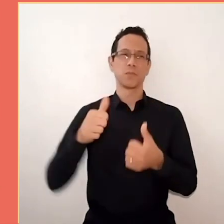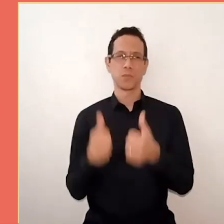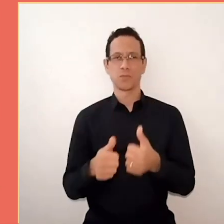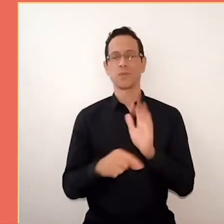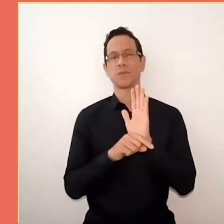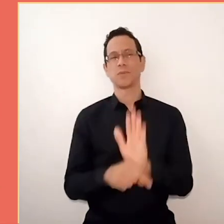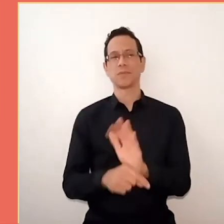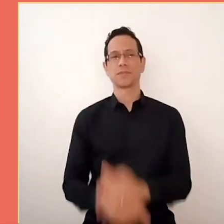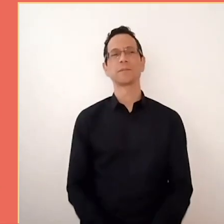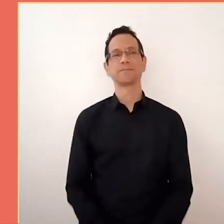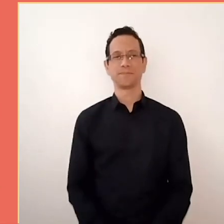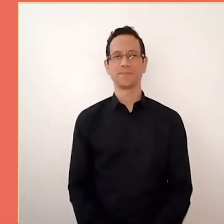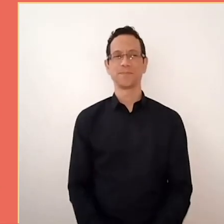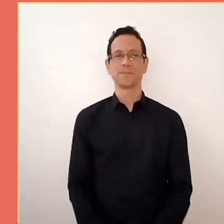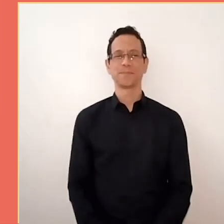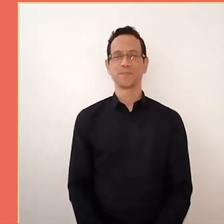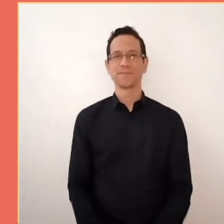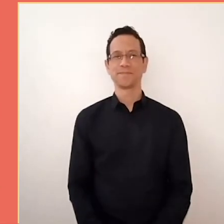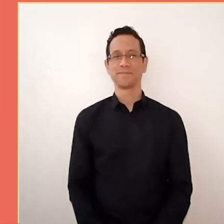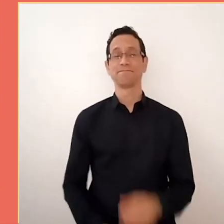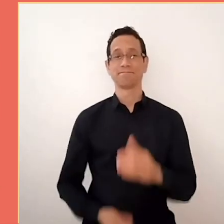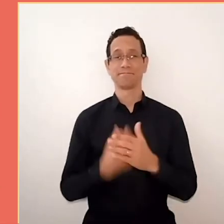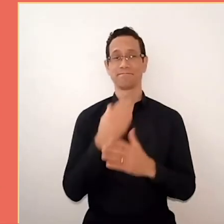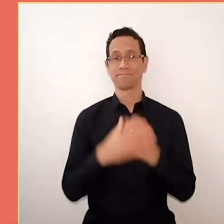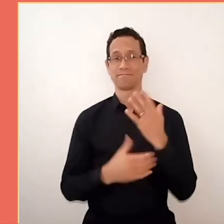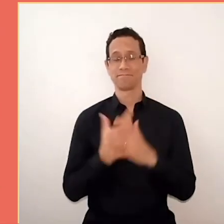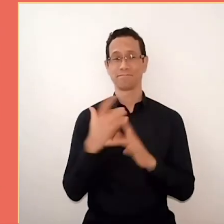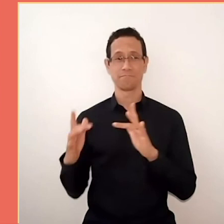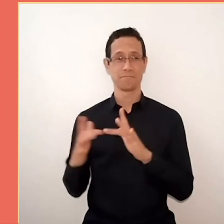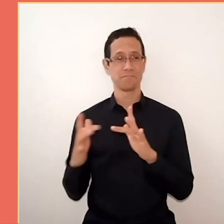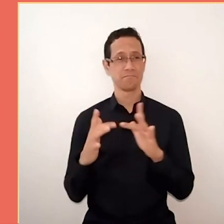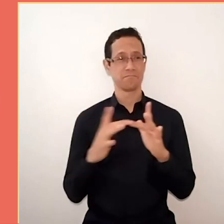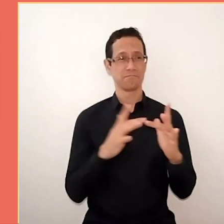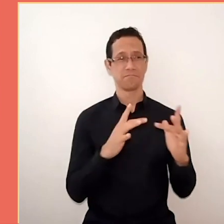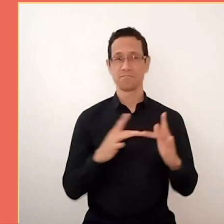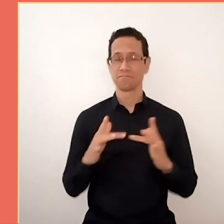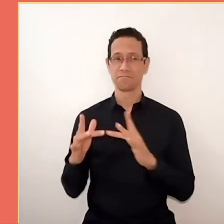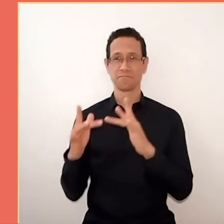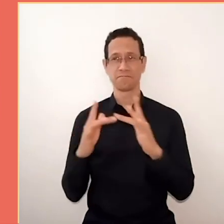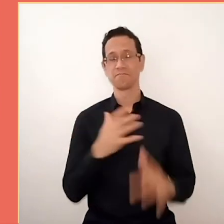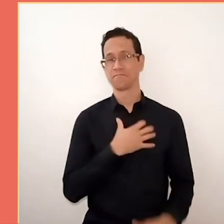via a criação de redes de afeto, isso ficou muito marcado naquilo que o Rodrigo falou,